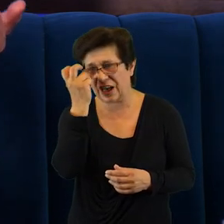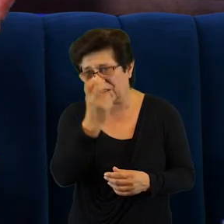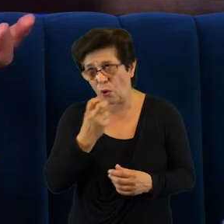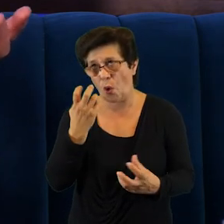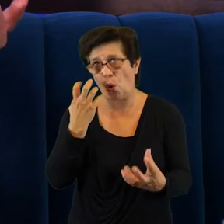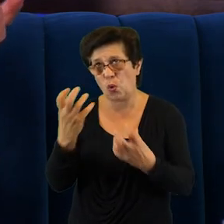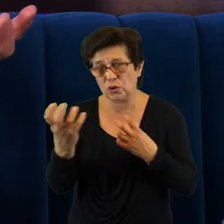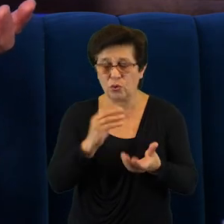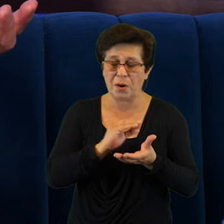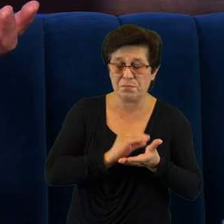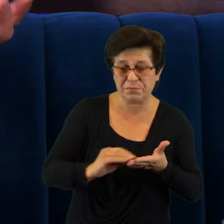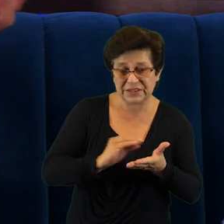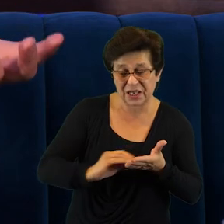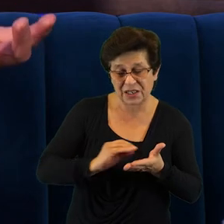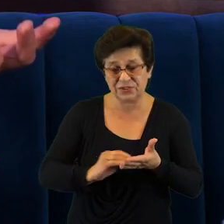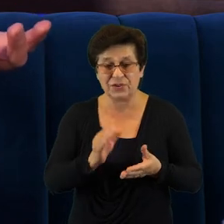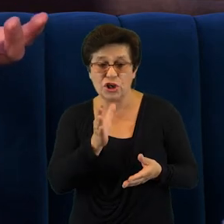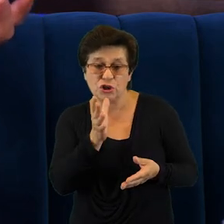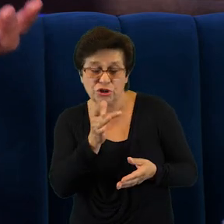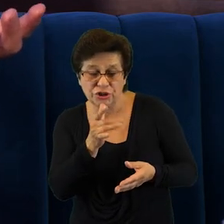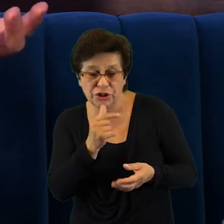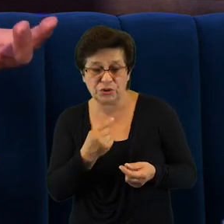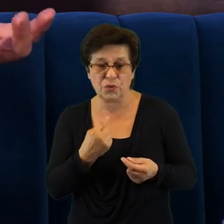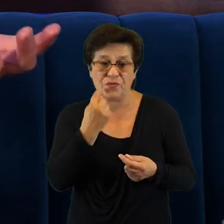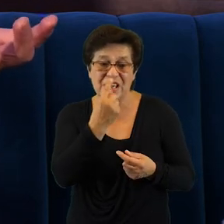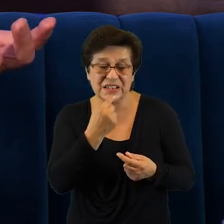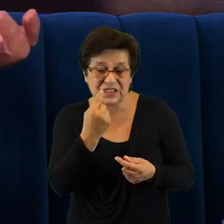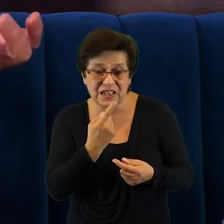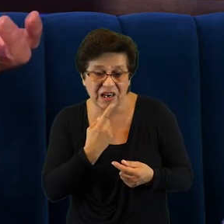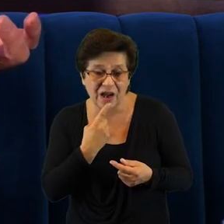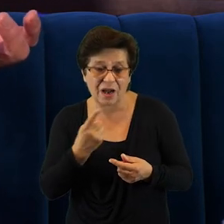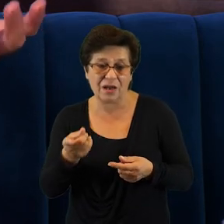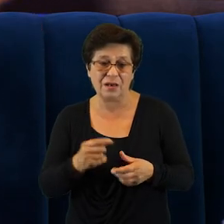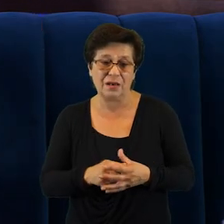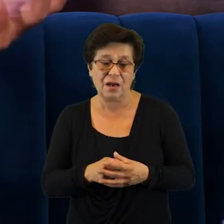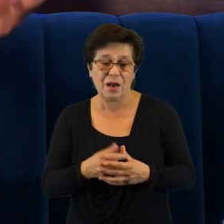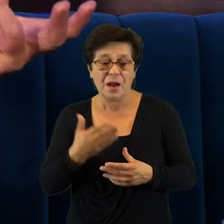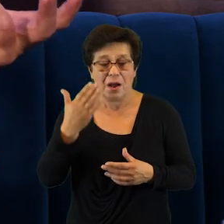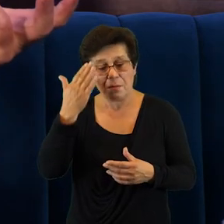pisarstwem Żydów, języka hebrajskiego w Palestynie, a później w Izraelu. I pamiętna jest na przykład